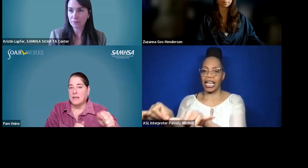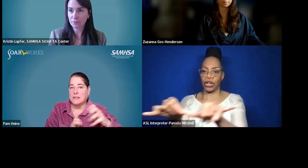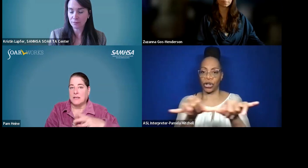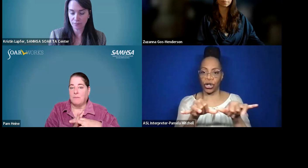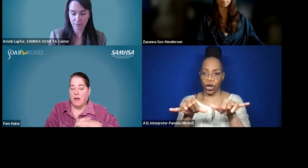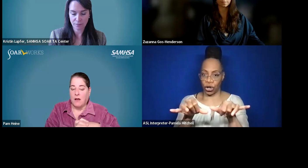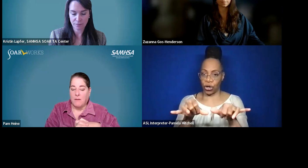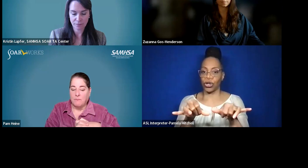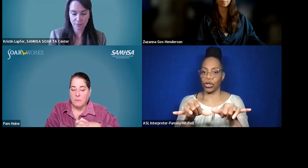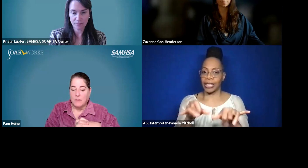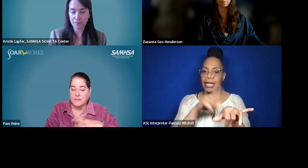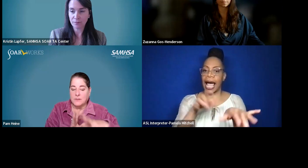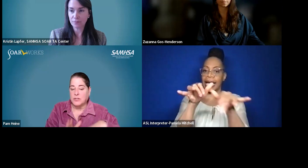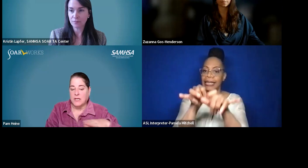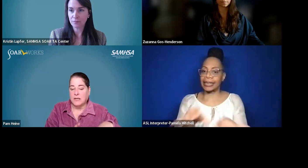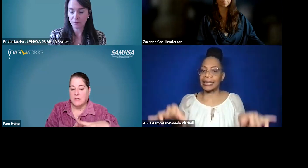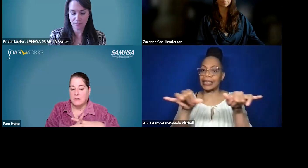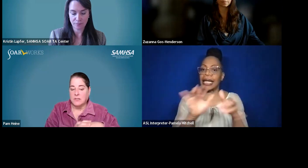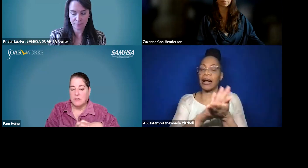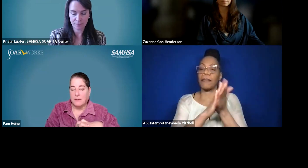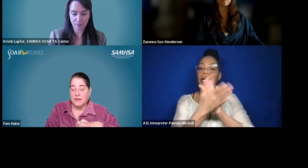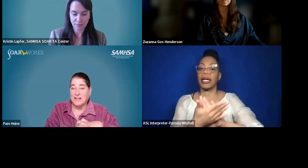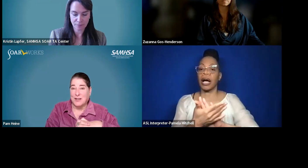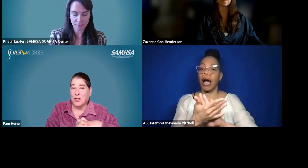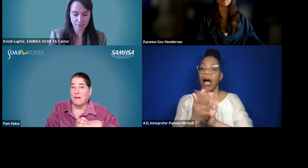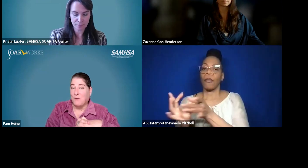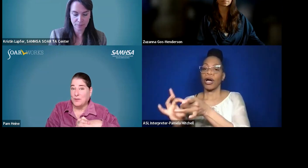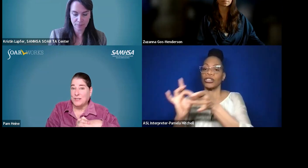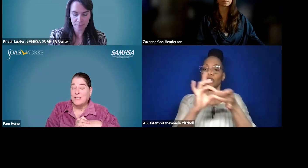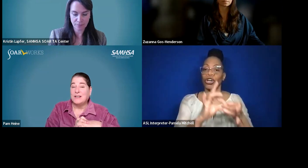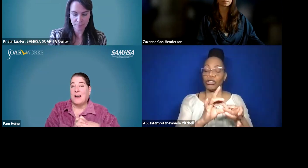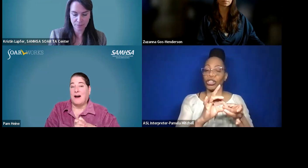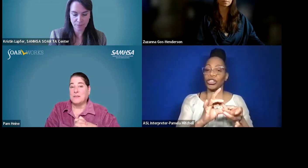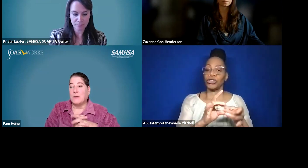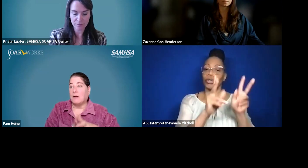que se asocian instantáneamente con la Carpeta Electrónica del solicitante.